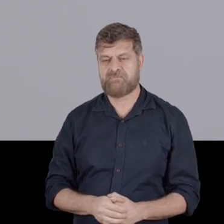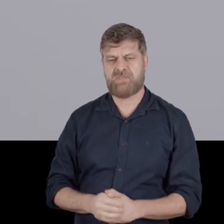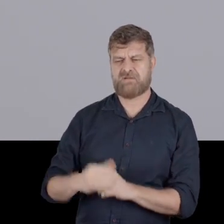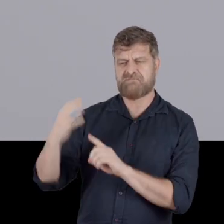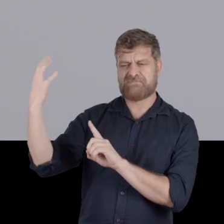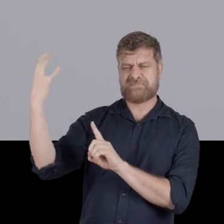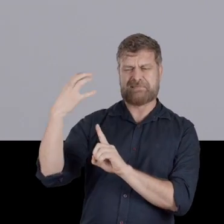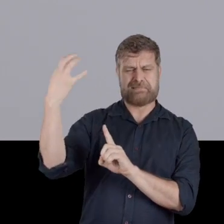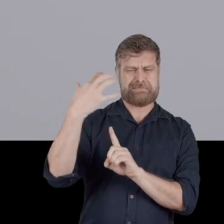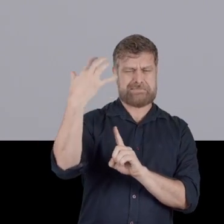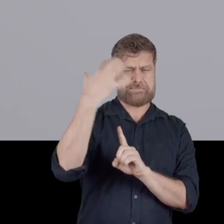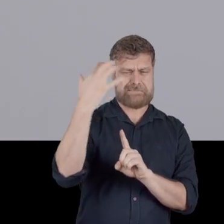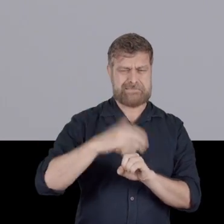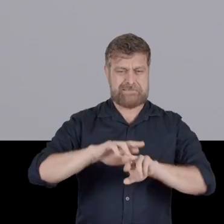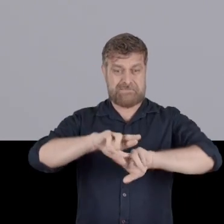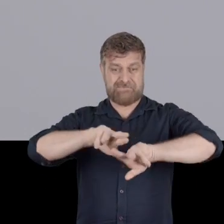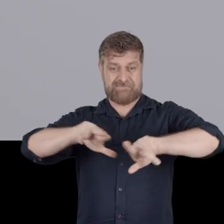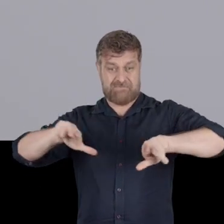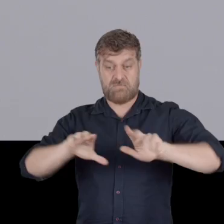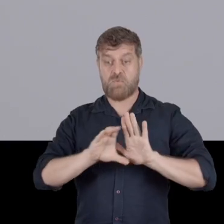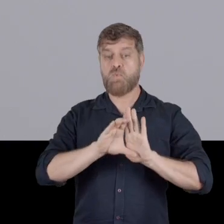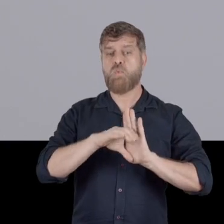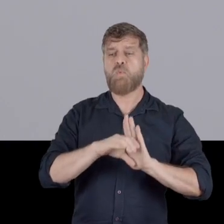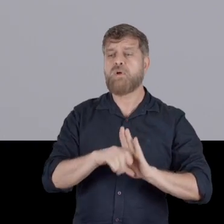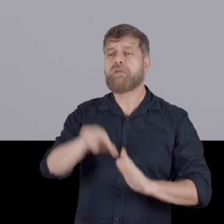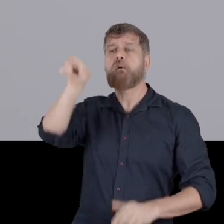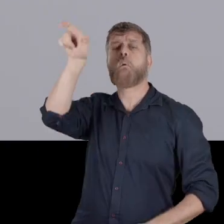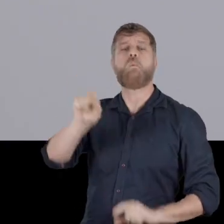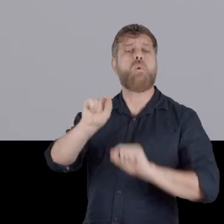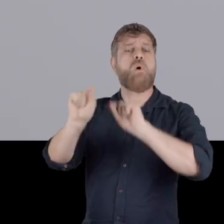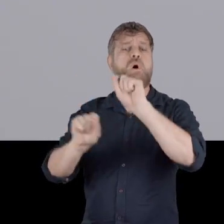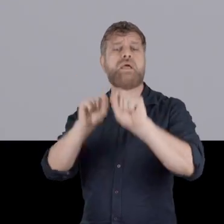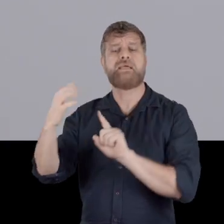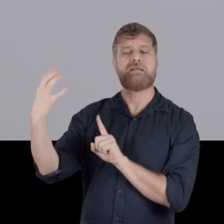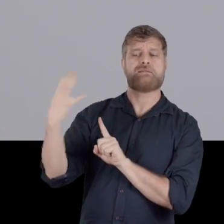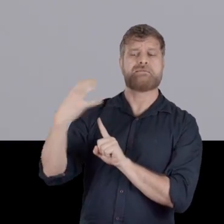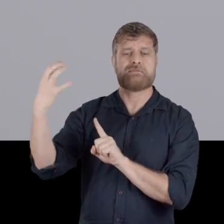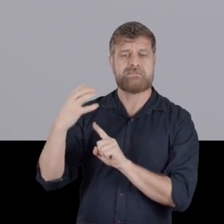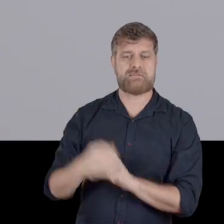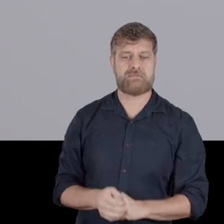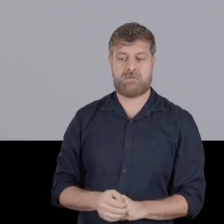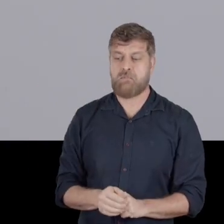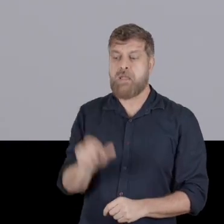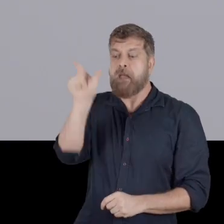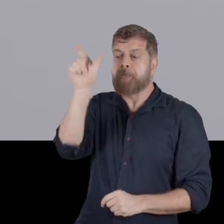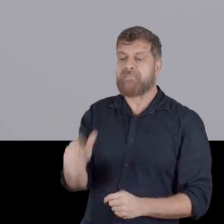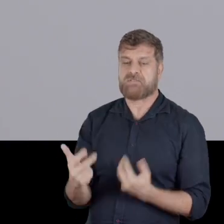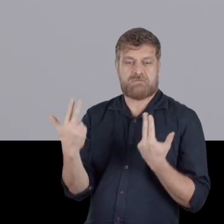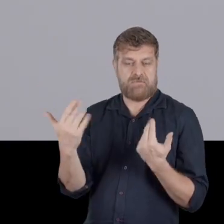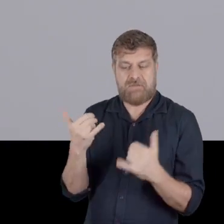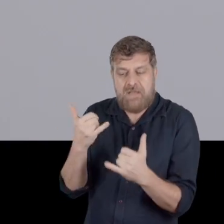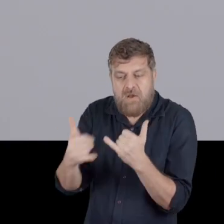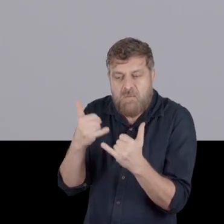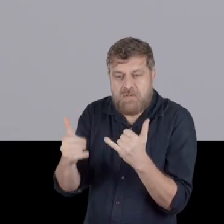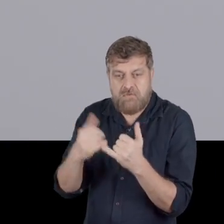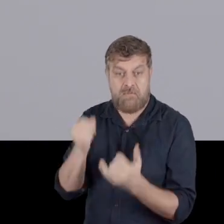é um conceito importantíssimo pra nós, o que é o grande Outro. O grande Outro não como semelhante, mas como a cultura,